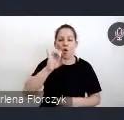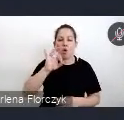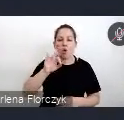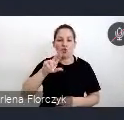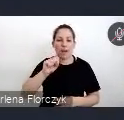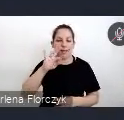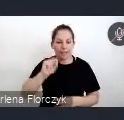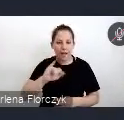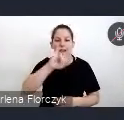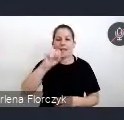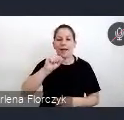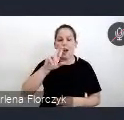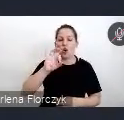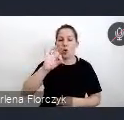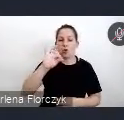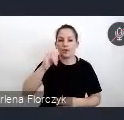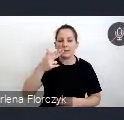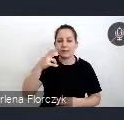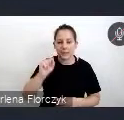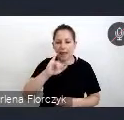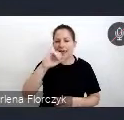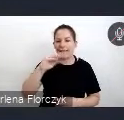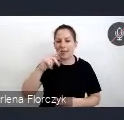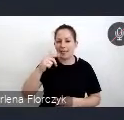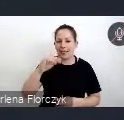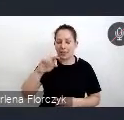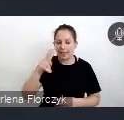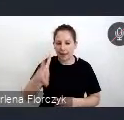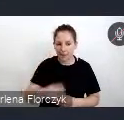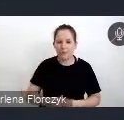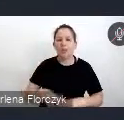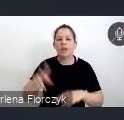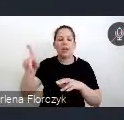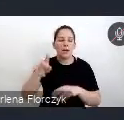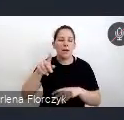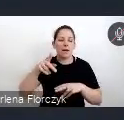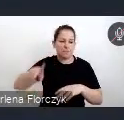Sekretarza Stanu w Ministerstwie Funduszy i Polityki Regionalnej.